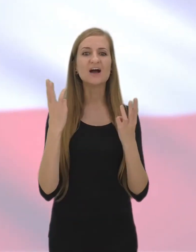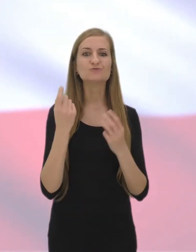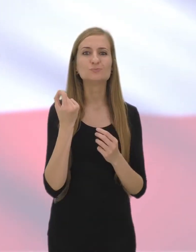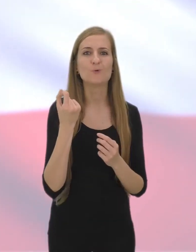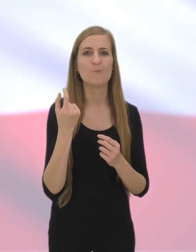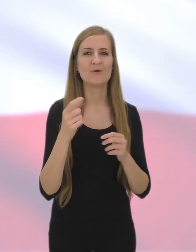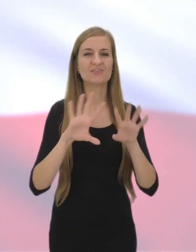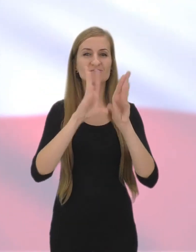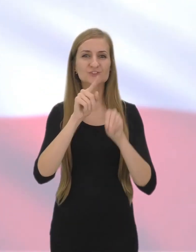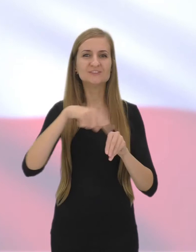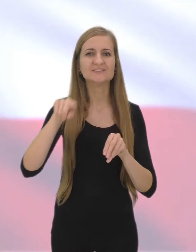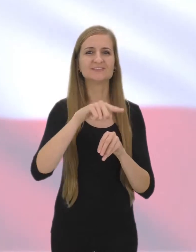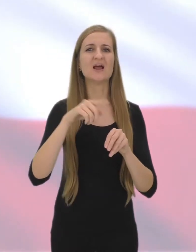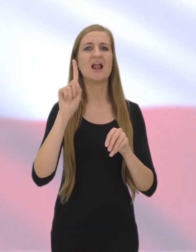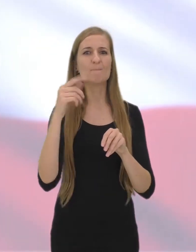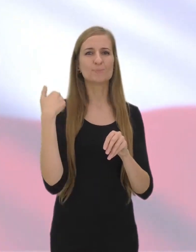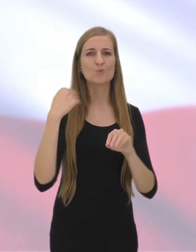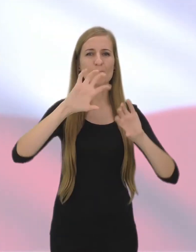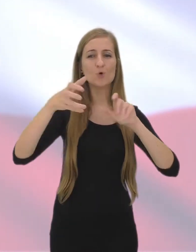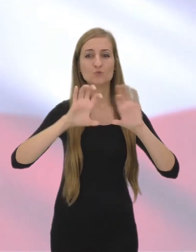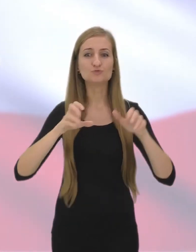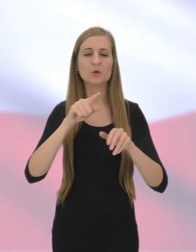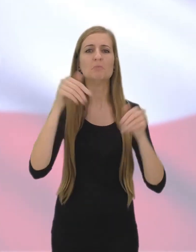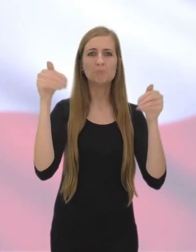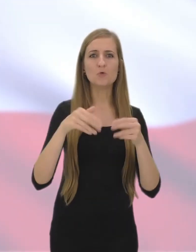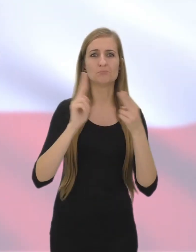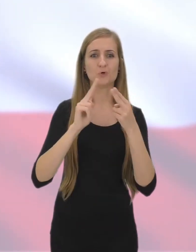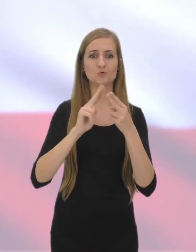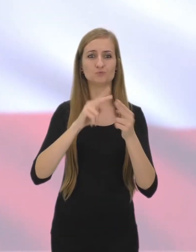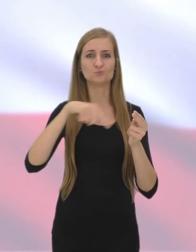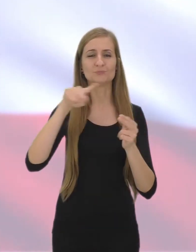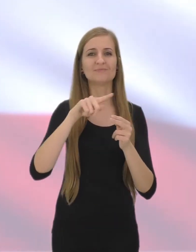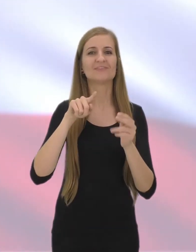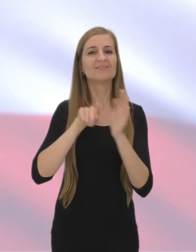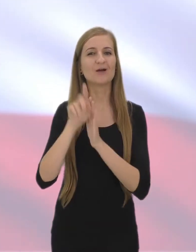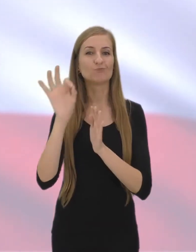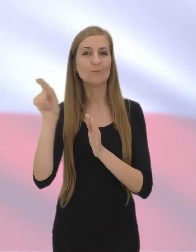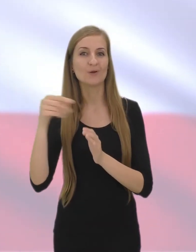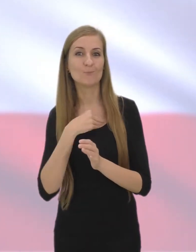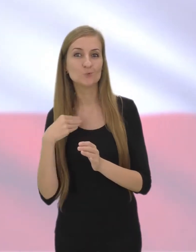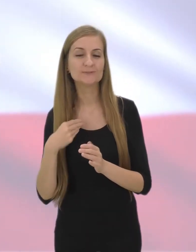W decydującej chwili wszyscy, pomimo podziałów, mogli się z sobą porozumieć dla dobra Polski.